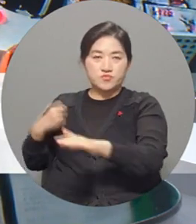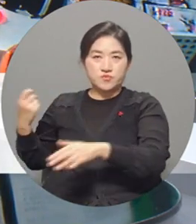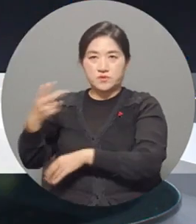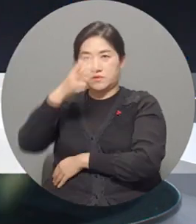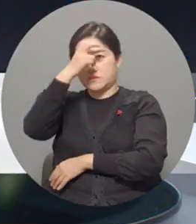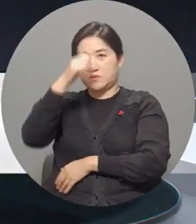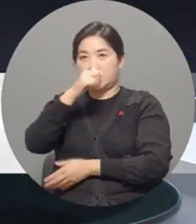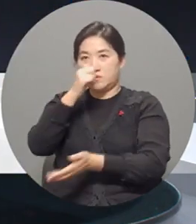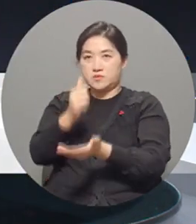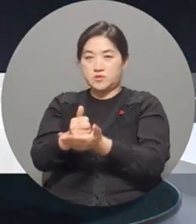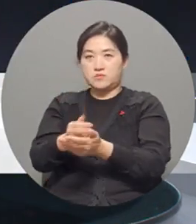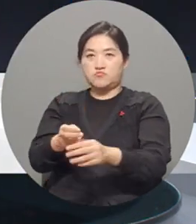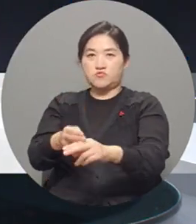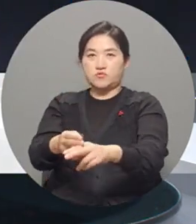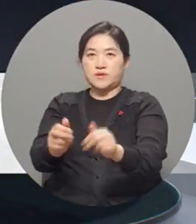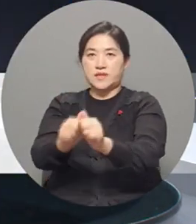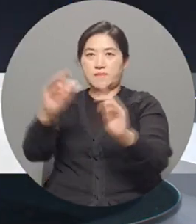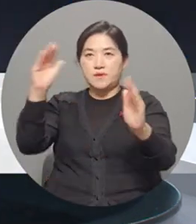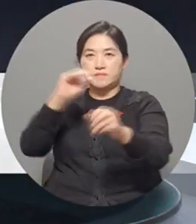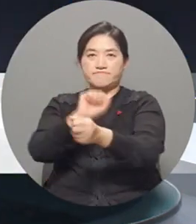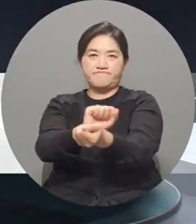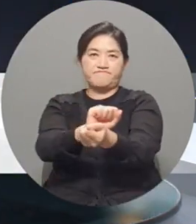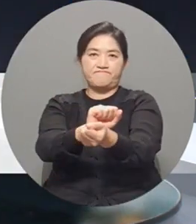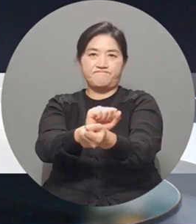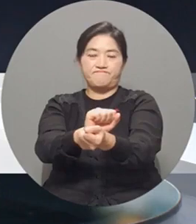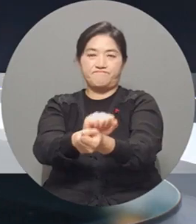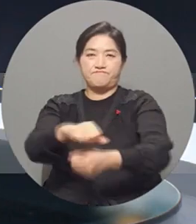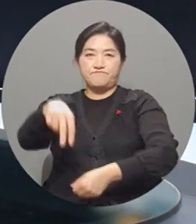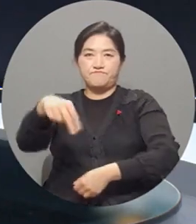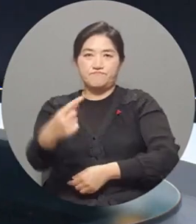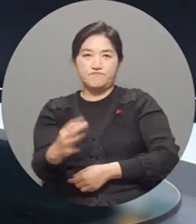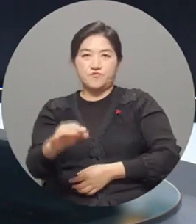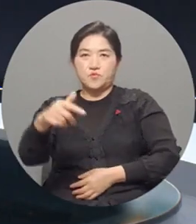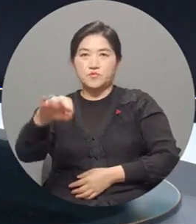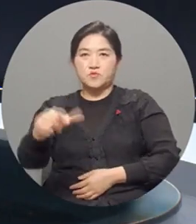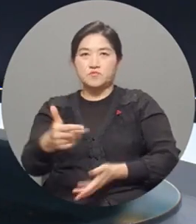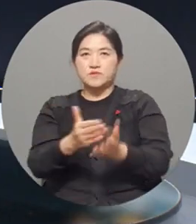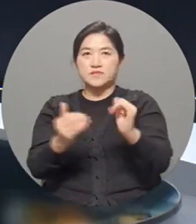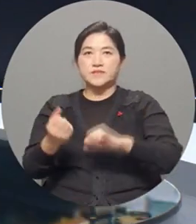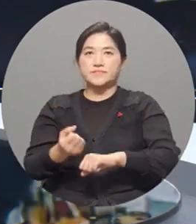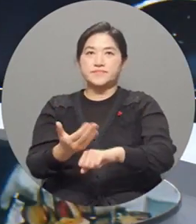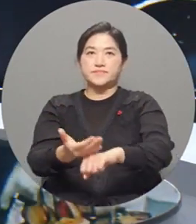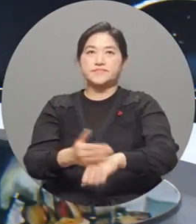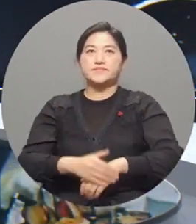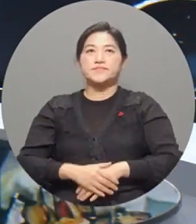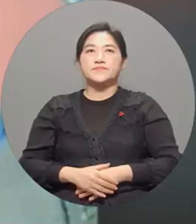이들은 20차례 넘게 범행을 저질러서 870만원을 훔쳤는데요. 경찰이 범행을 주도한 남학생 1명을구속했습니다.